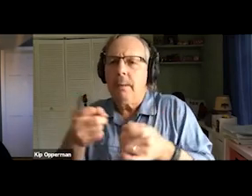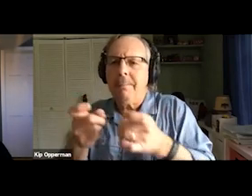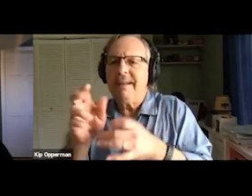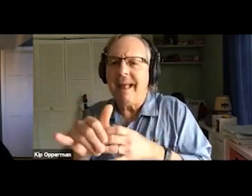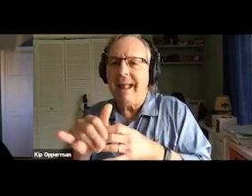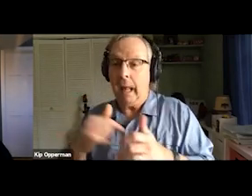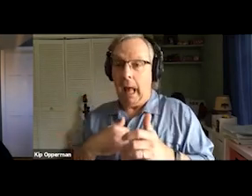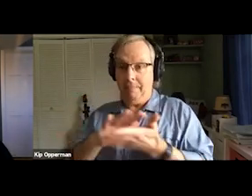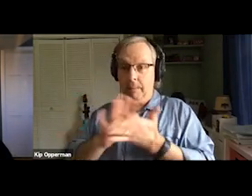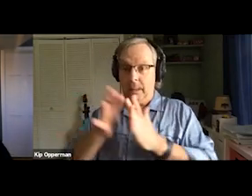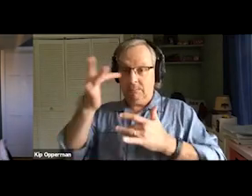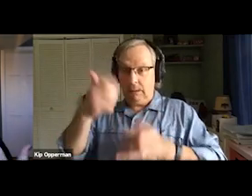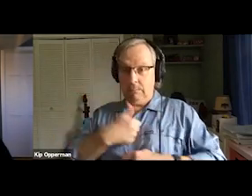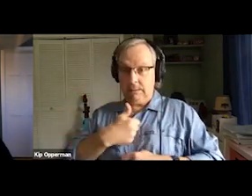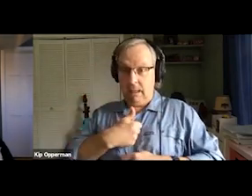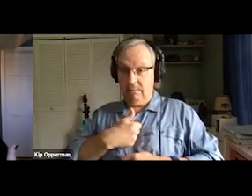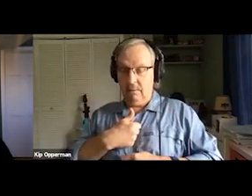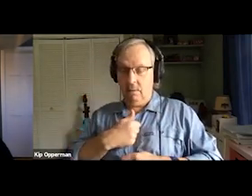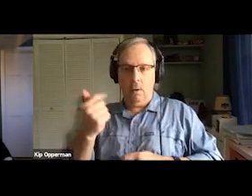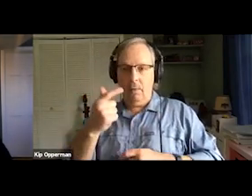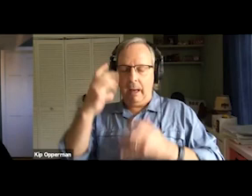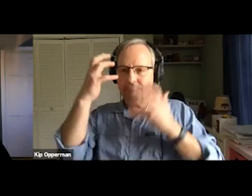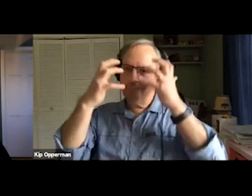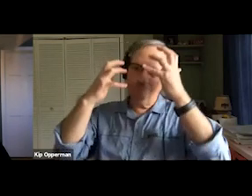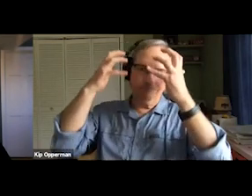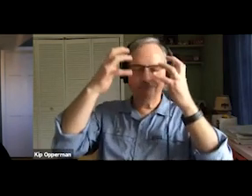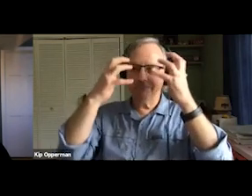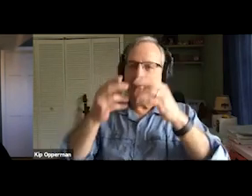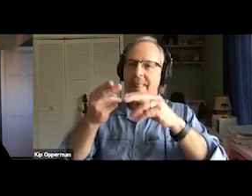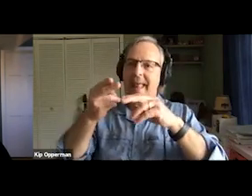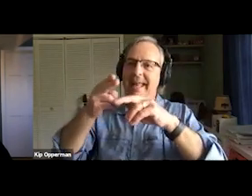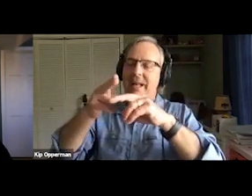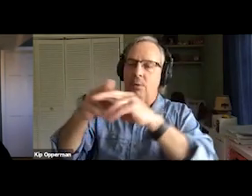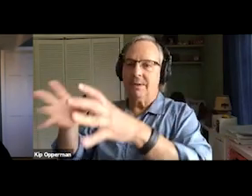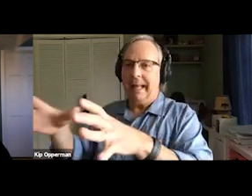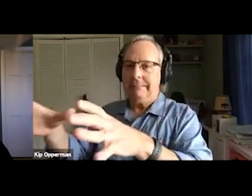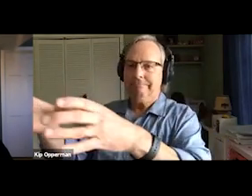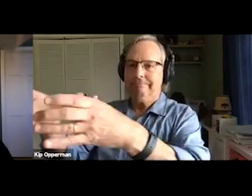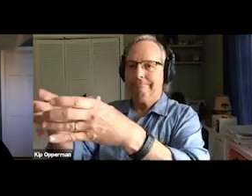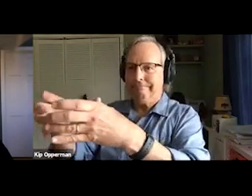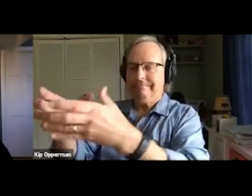Todas las cosas que pasaban por nuestras cabezas aumentaban ese estrés colectivo que la gente estaba experimentando